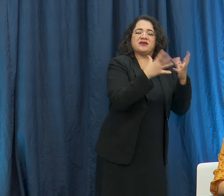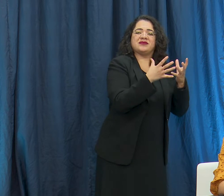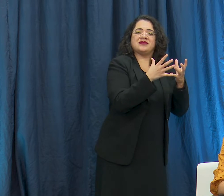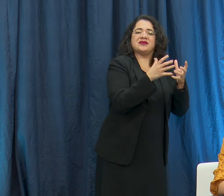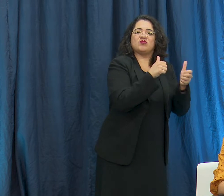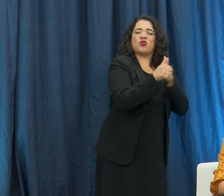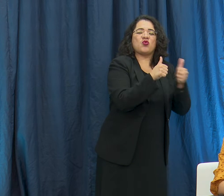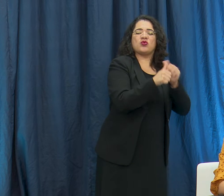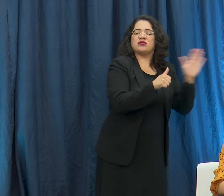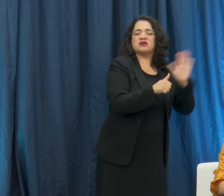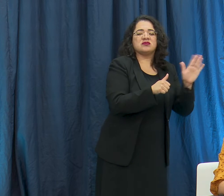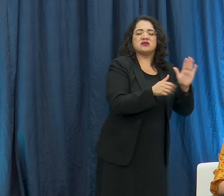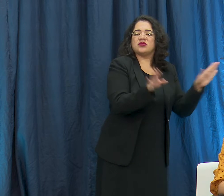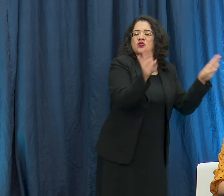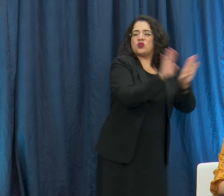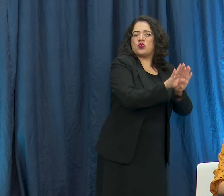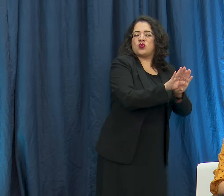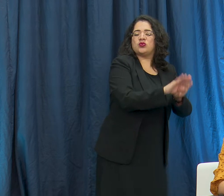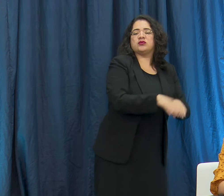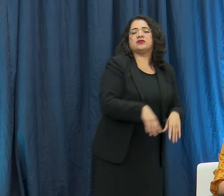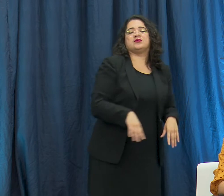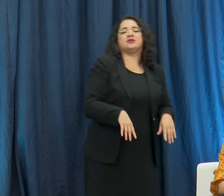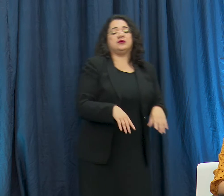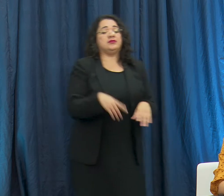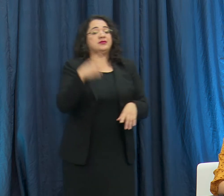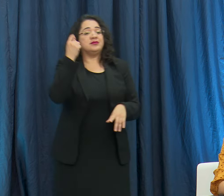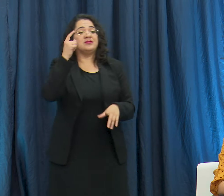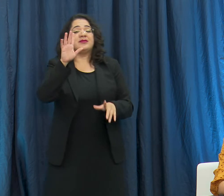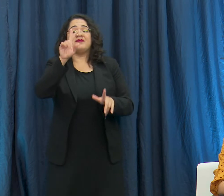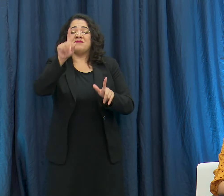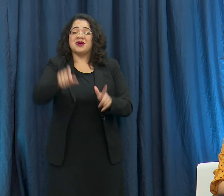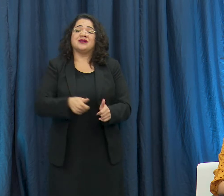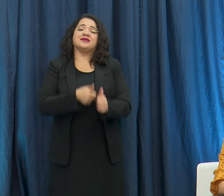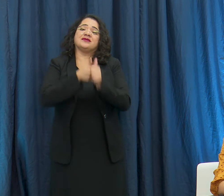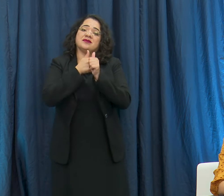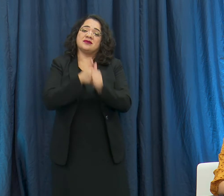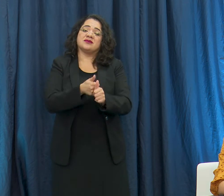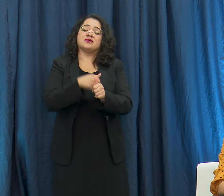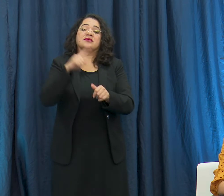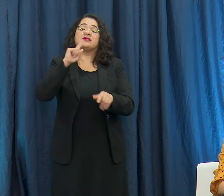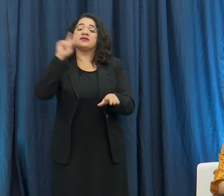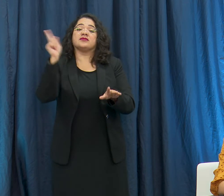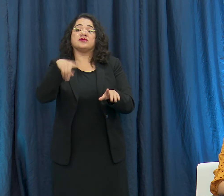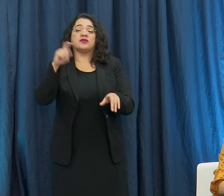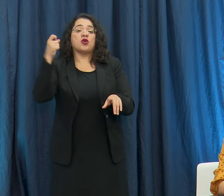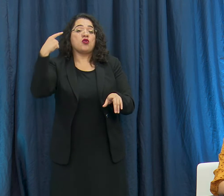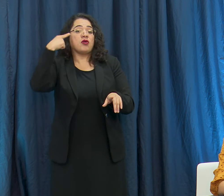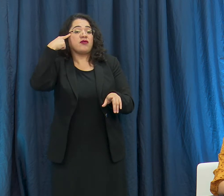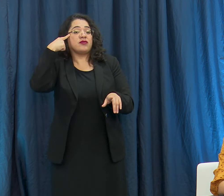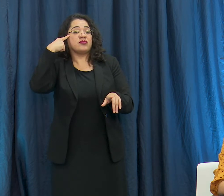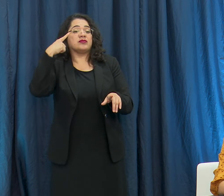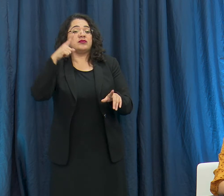cuando lo Siegen las a ludus la orden SS a lose/lose en sus mascaras in mantenga